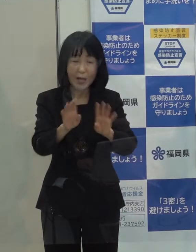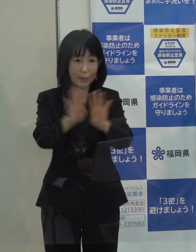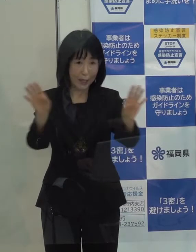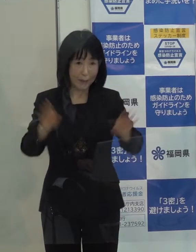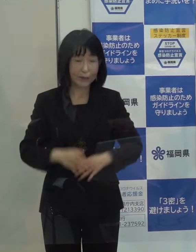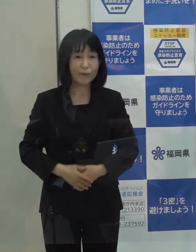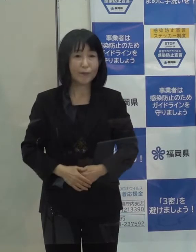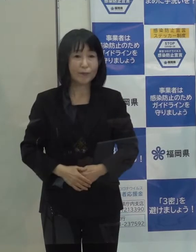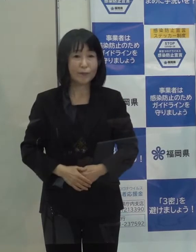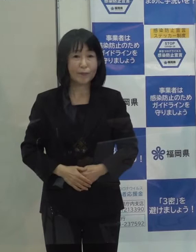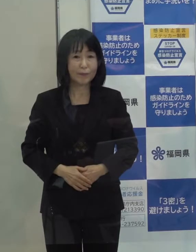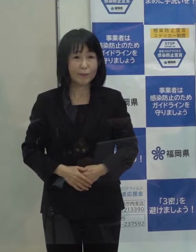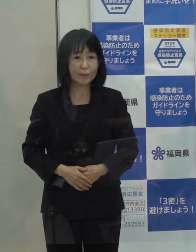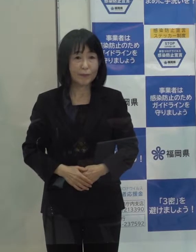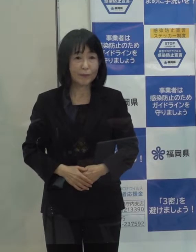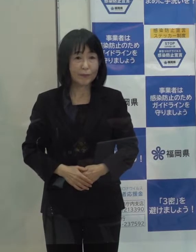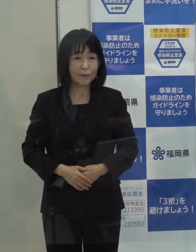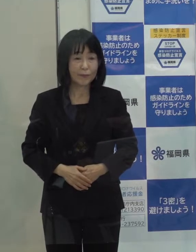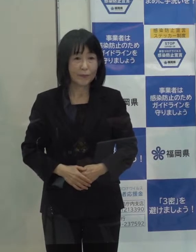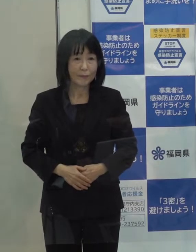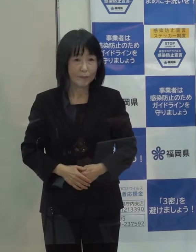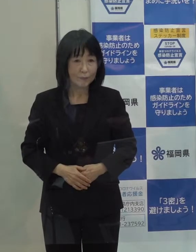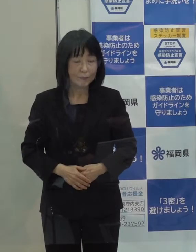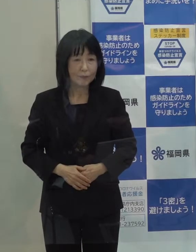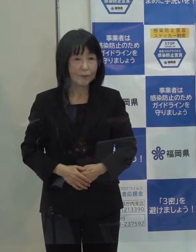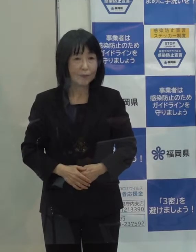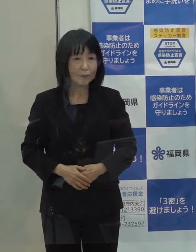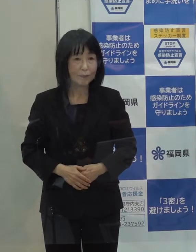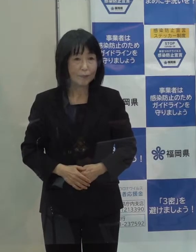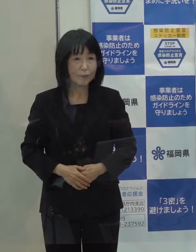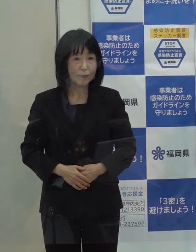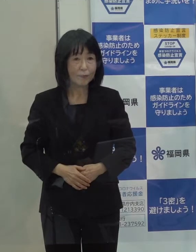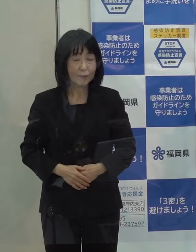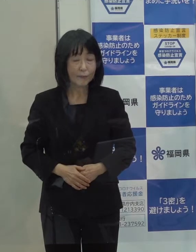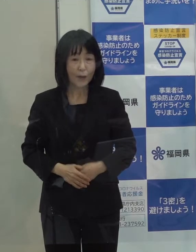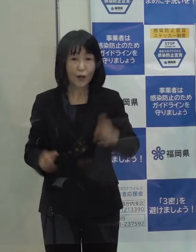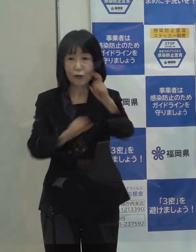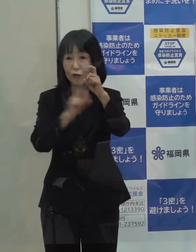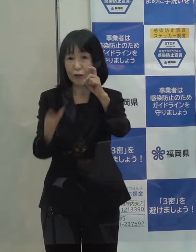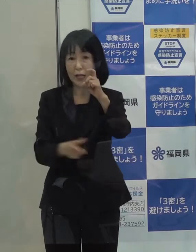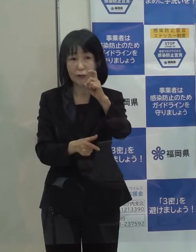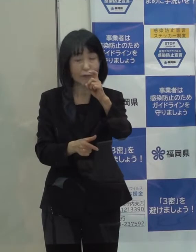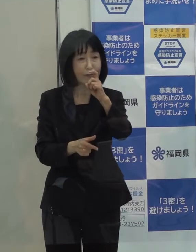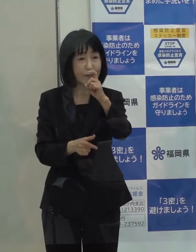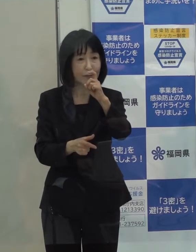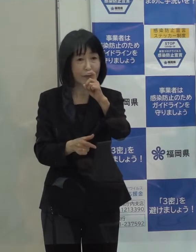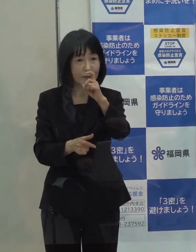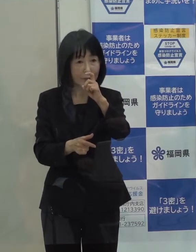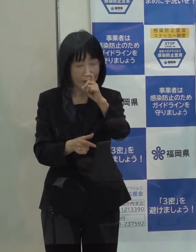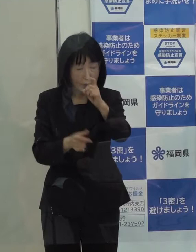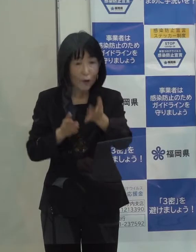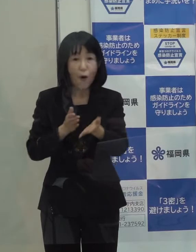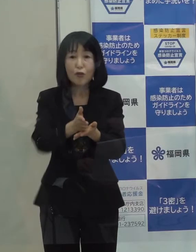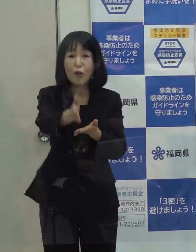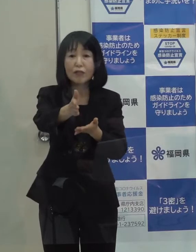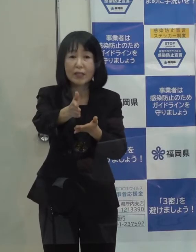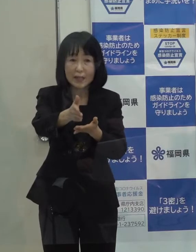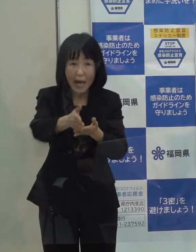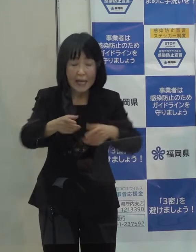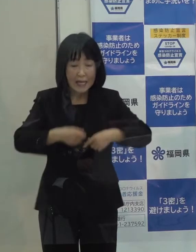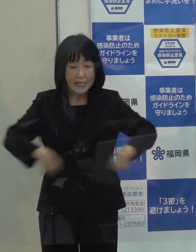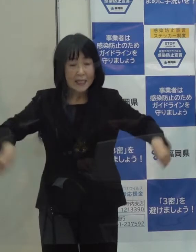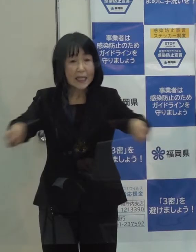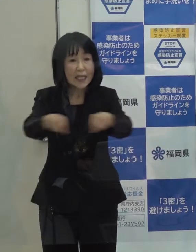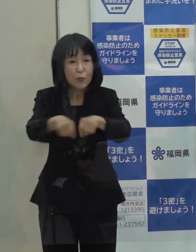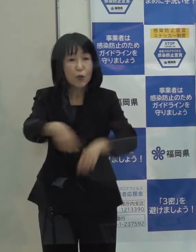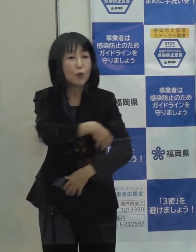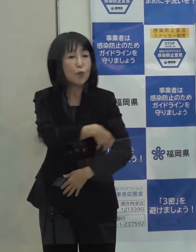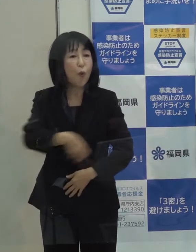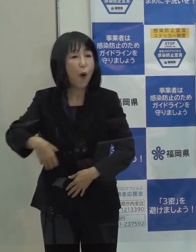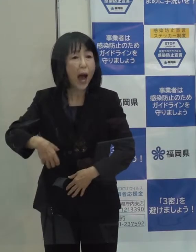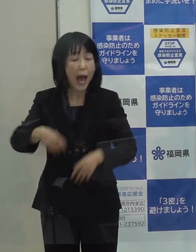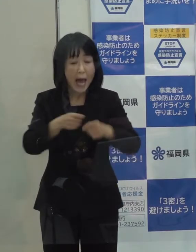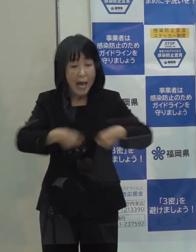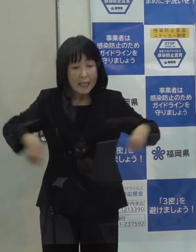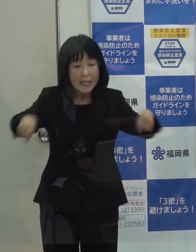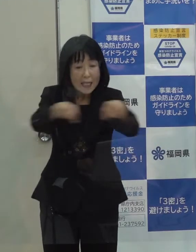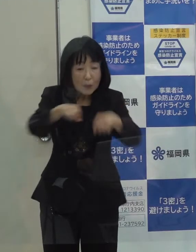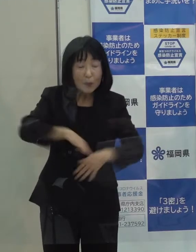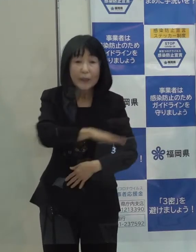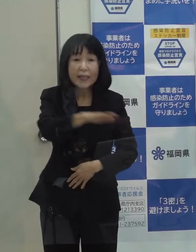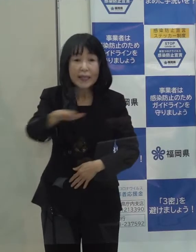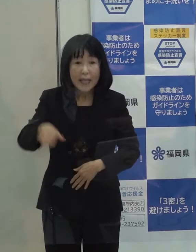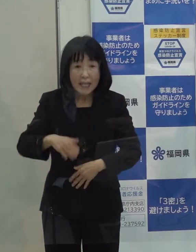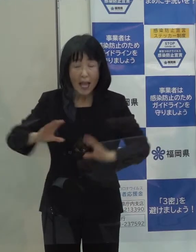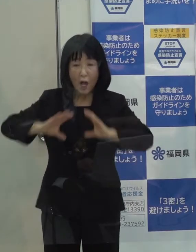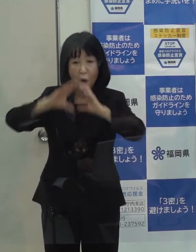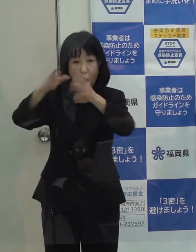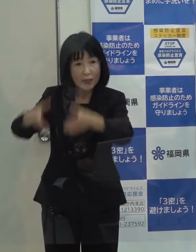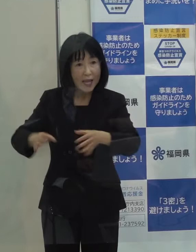そして 先ほど選びましたが １０月に「発足した「ＴＥＡＭ ＦＵＫＵＯＫＡ」で国際金融機能を誘致して